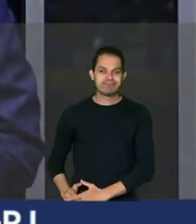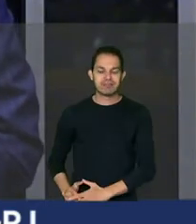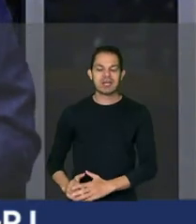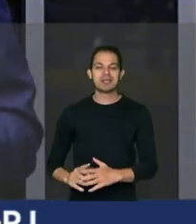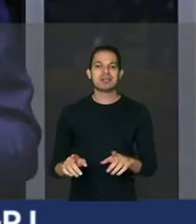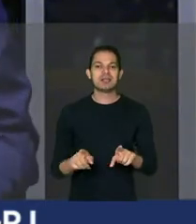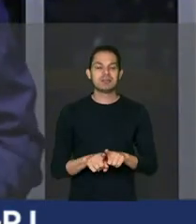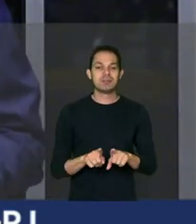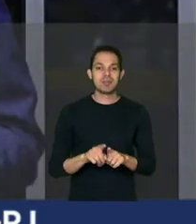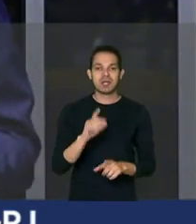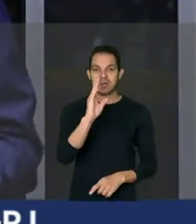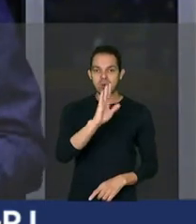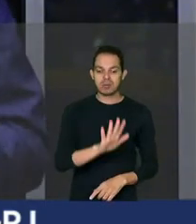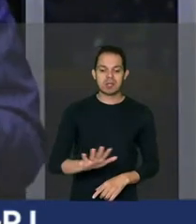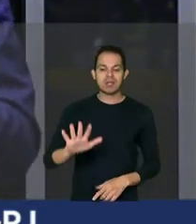ASSIM DESBUROCRATIZAMOS A VIDA